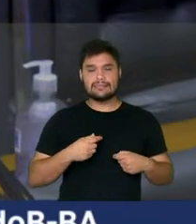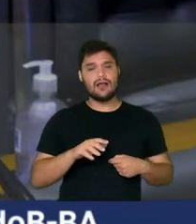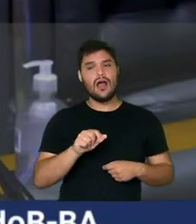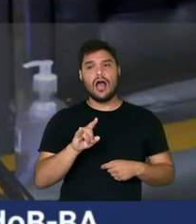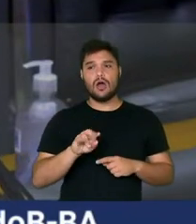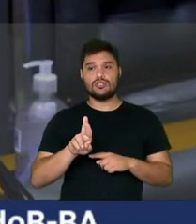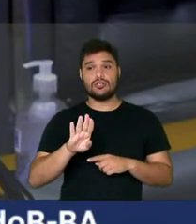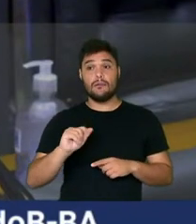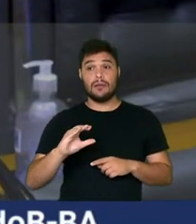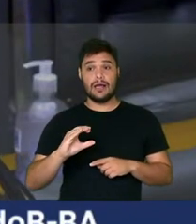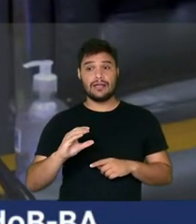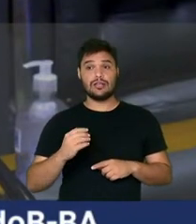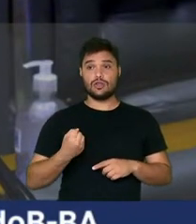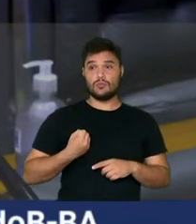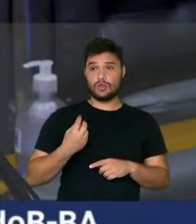QUE A VIDA SEM POESIA NÃO TEM